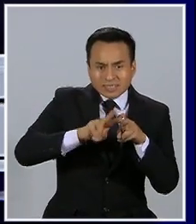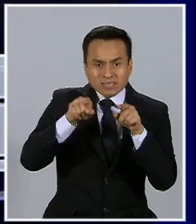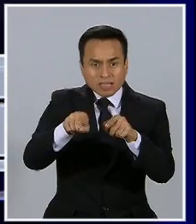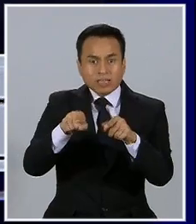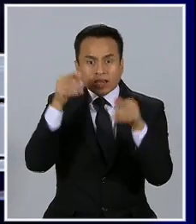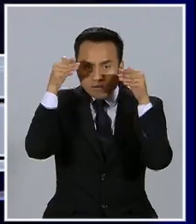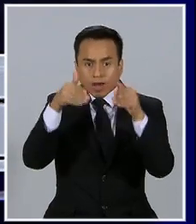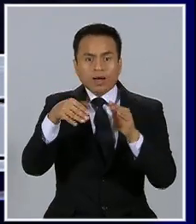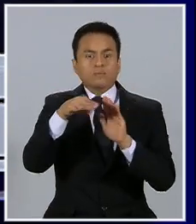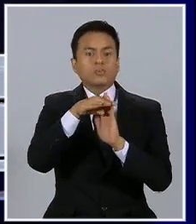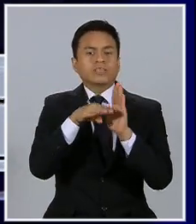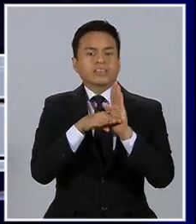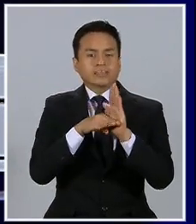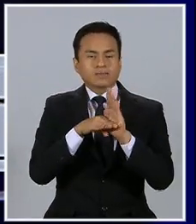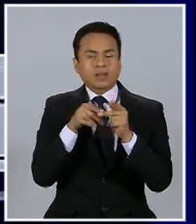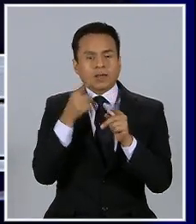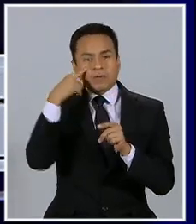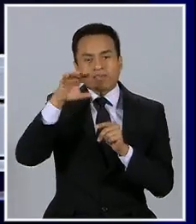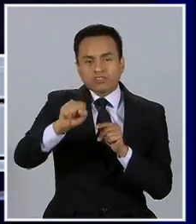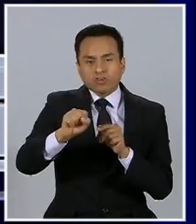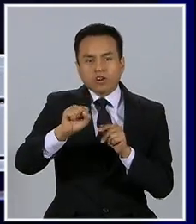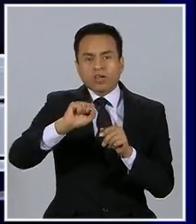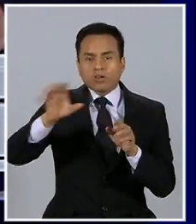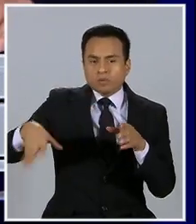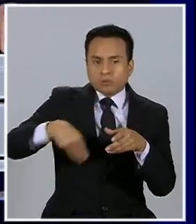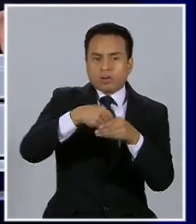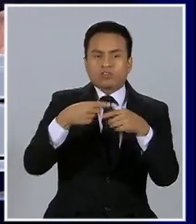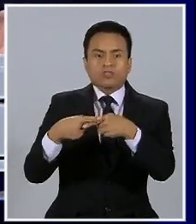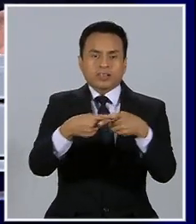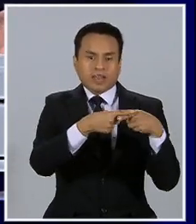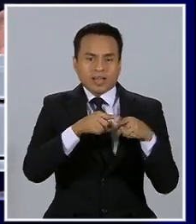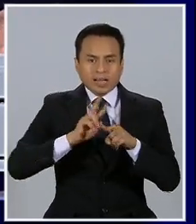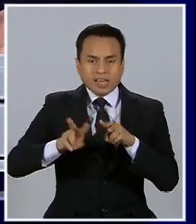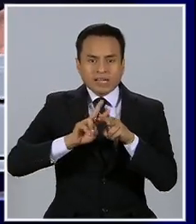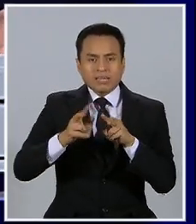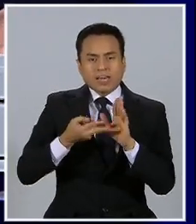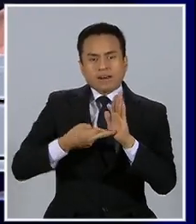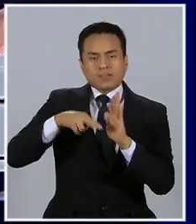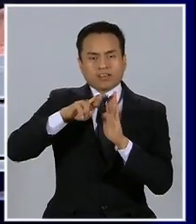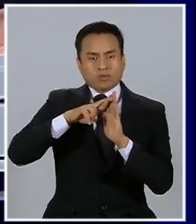políticas públicas en prevención en reinserción en rehabilitación no solamente desde una perspectiva